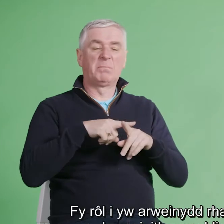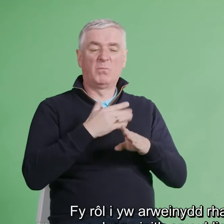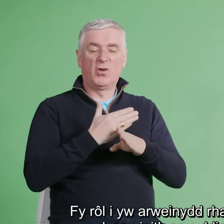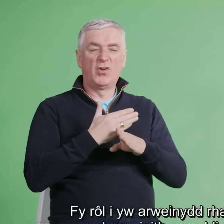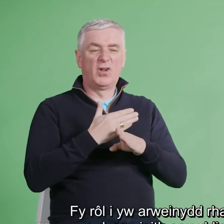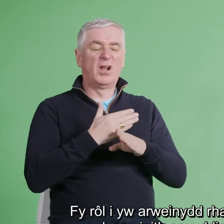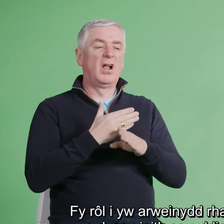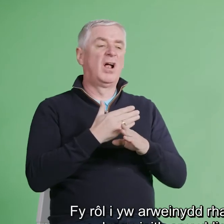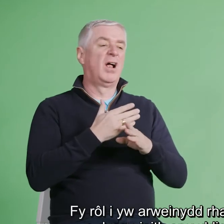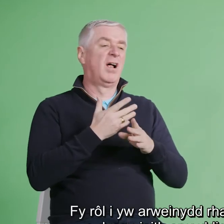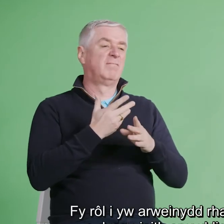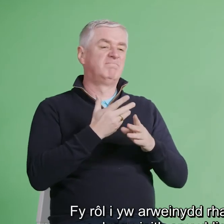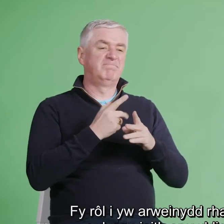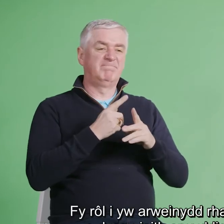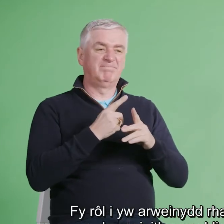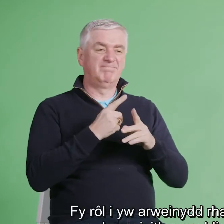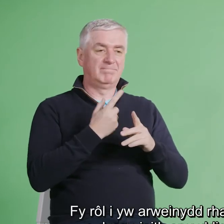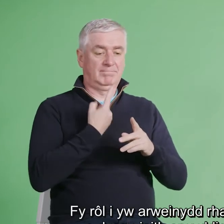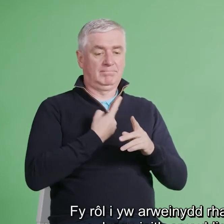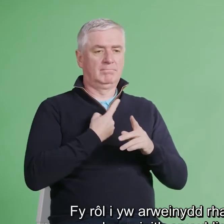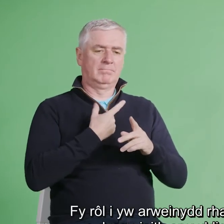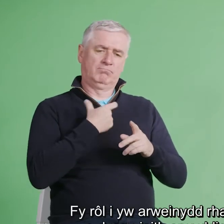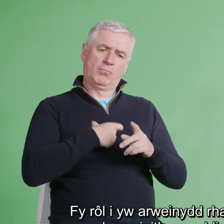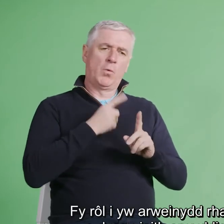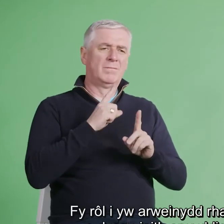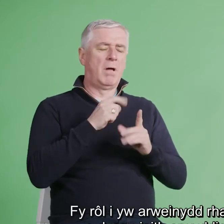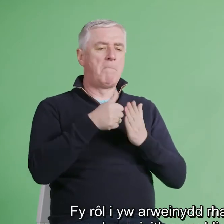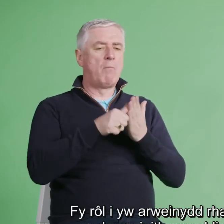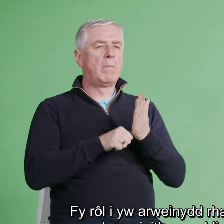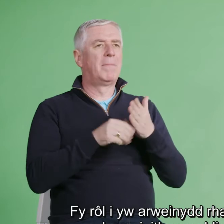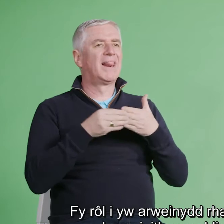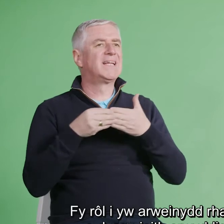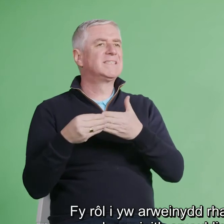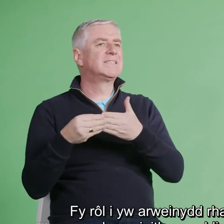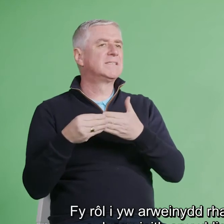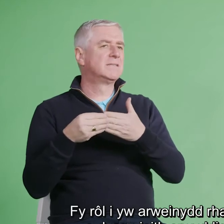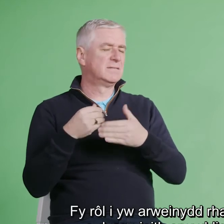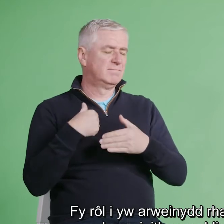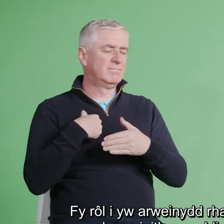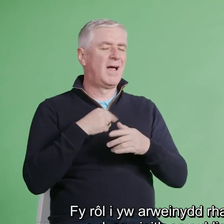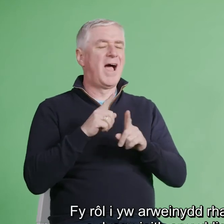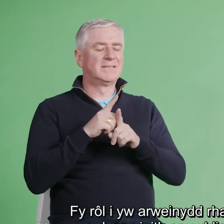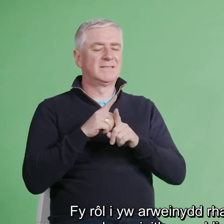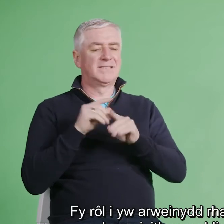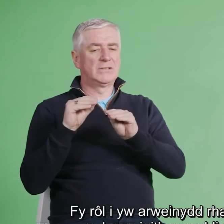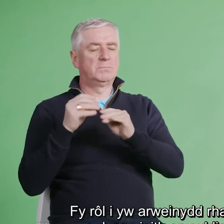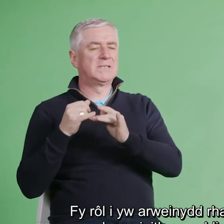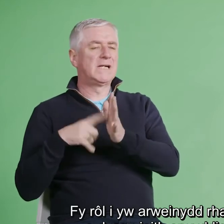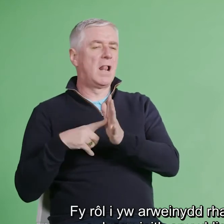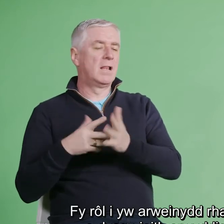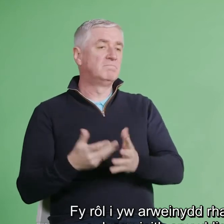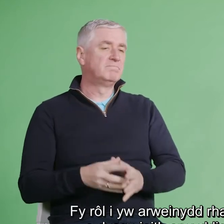Fy rôl i yw arweinydd rhaglen a dysgu iaith arwyddion.